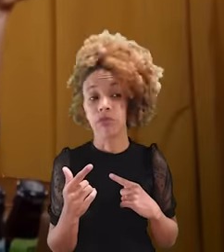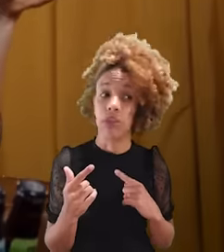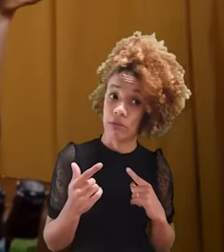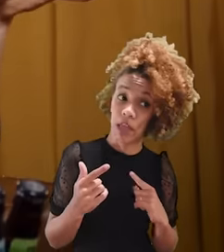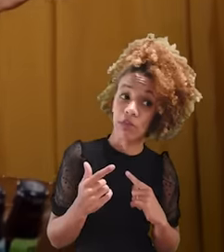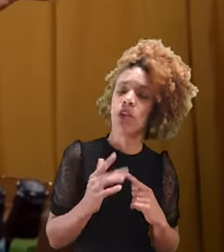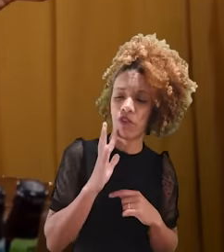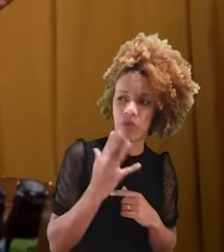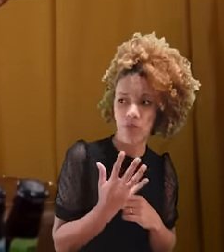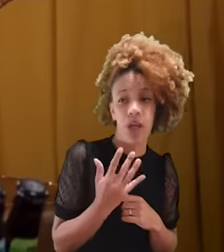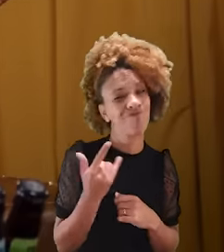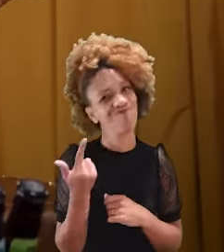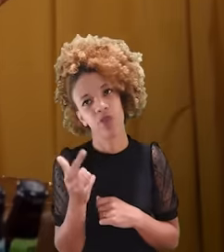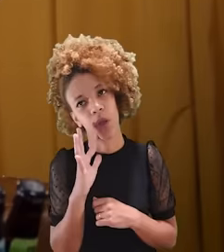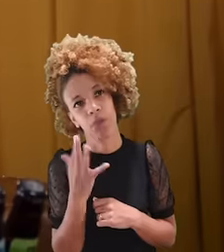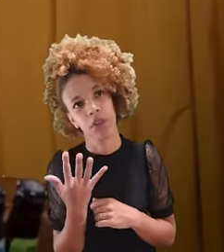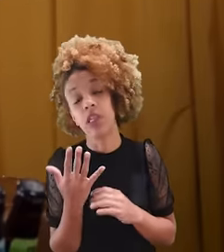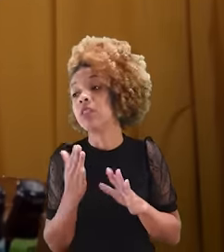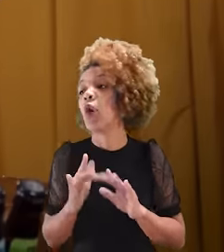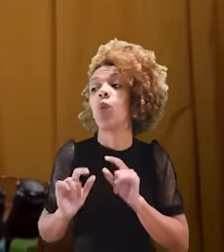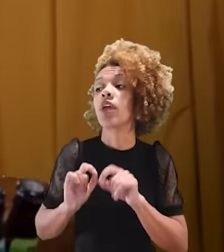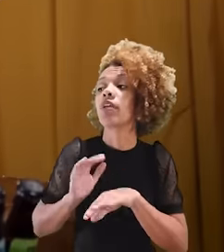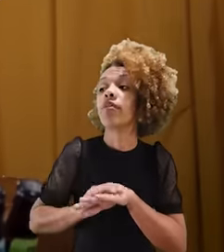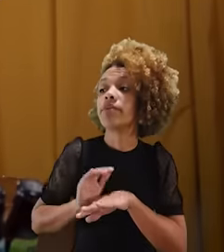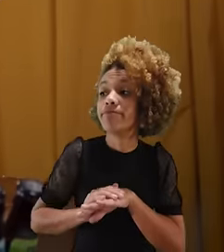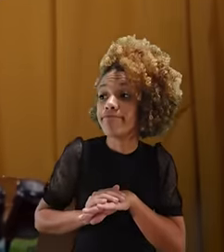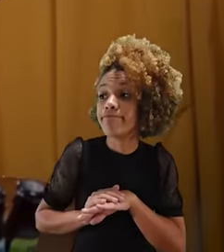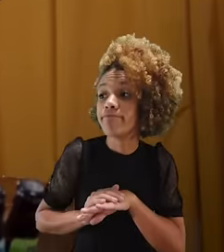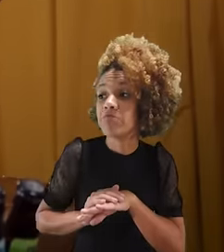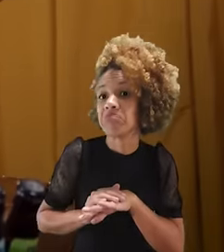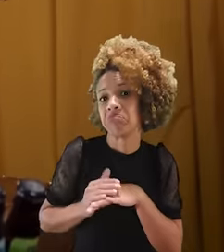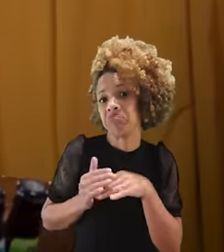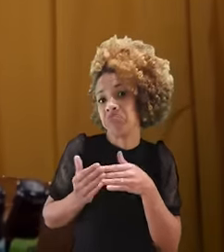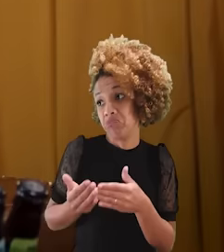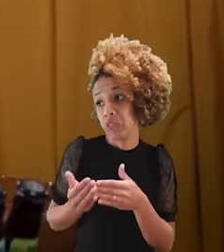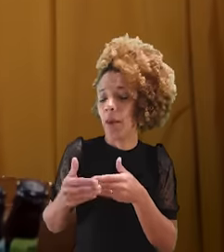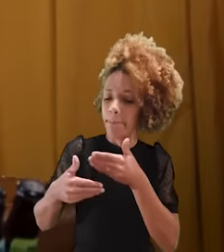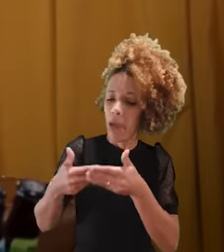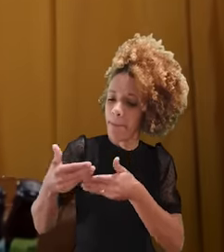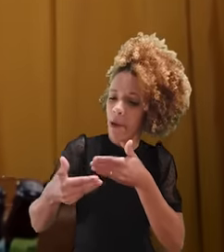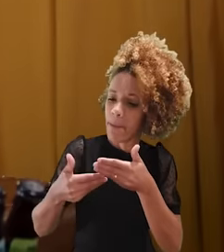resolver não tenho como resolver então o que é que eu vou fazer Tá e isso me veio muito também